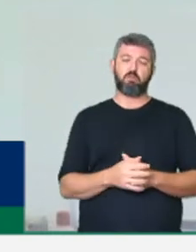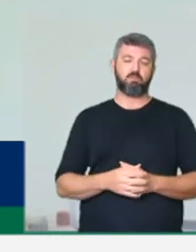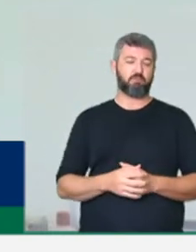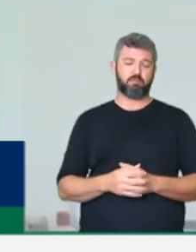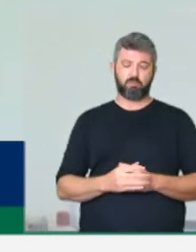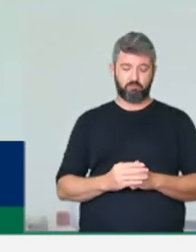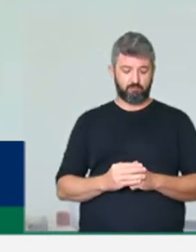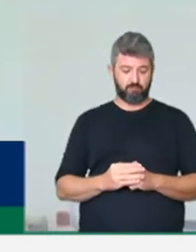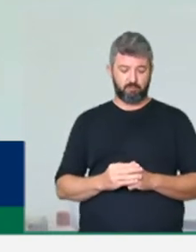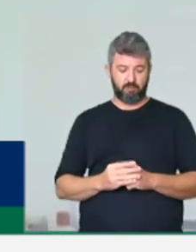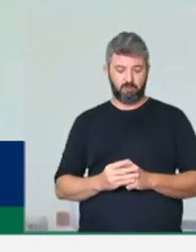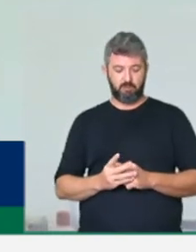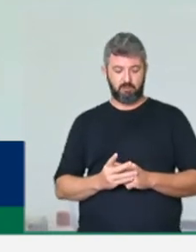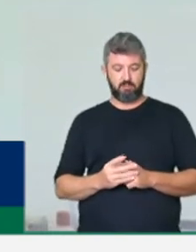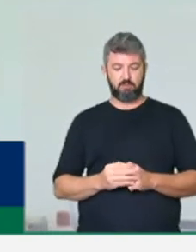ORIENTA... A MAIORIA... -- [DEPUTADO]: MAIORIA